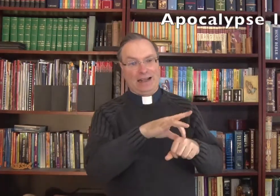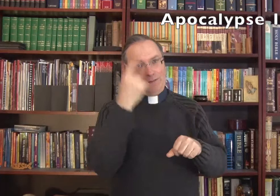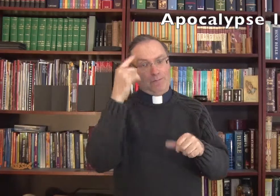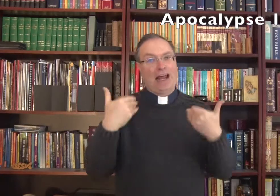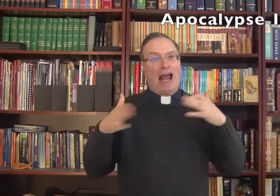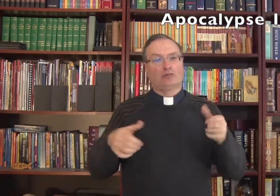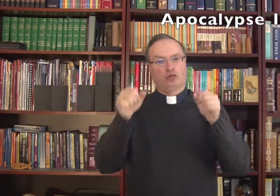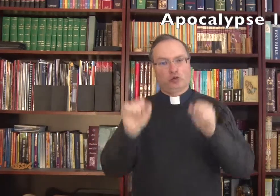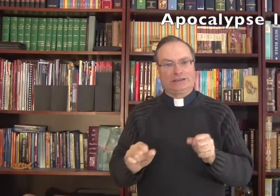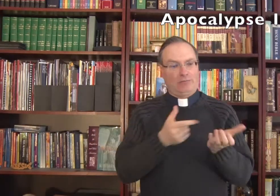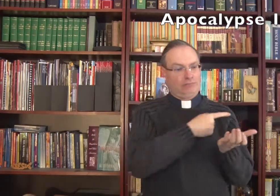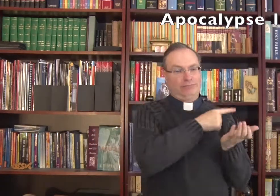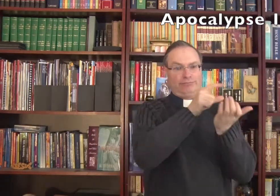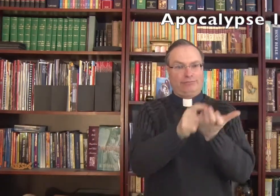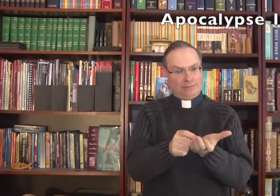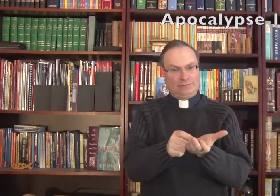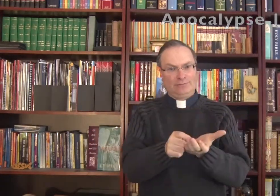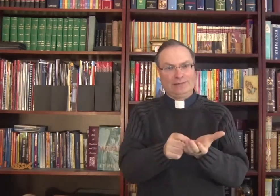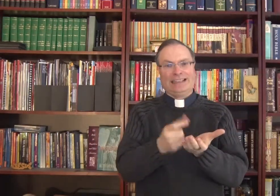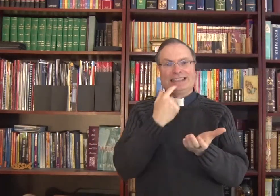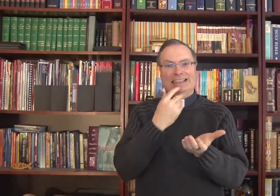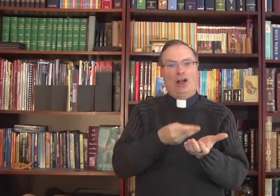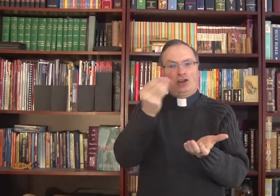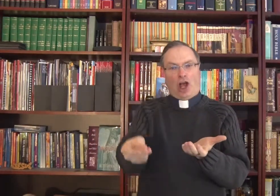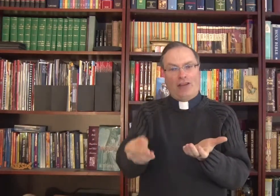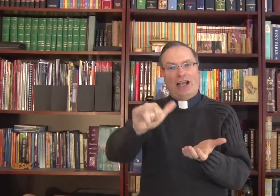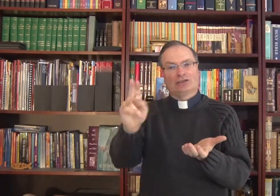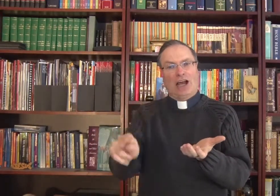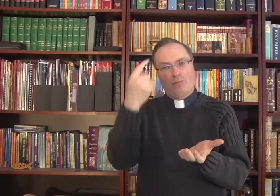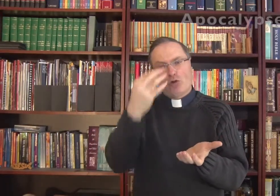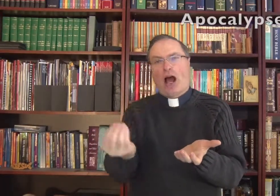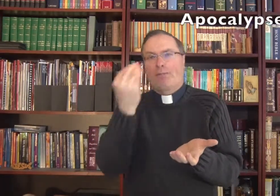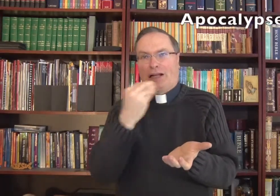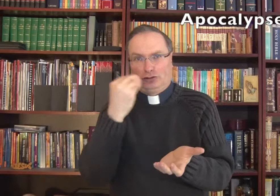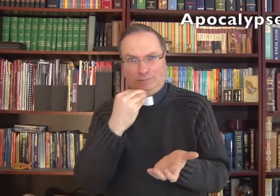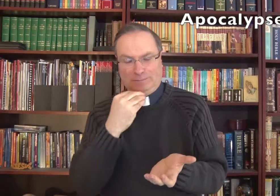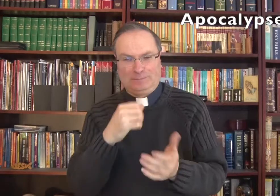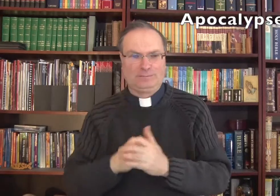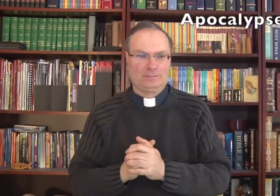par l’ange puissant, qui le donnait à Jean qui le mangea.